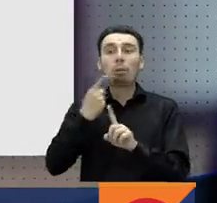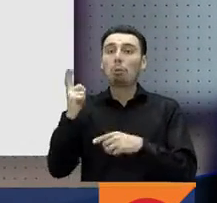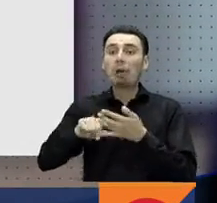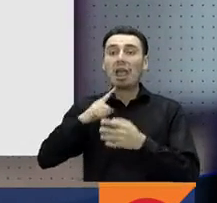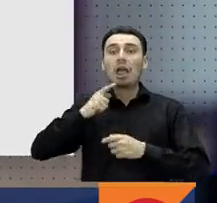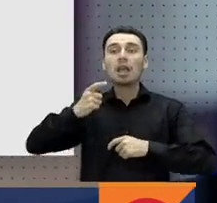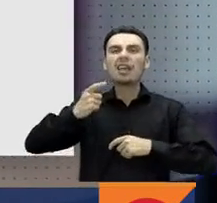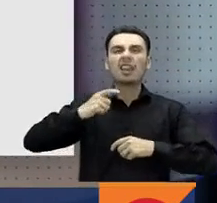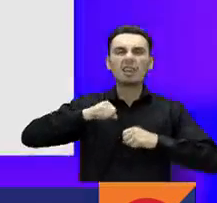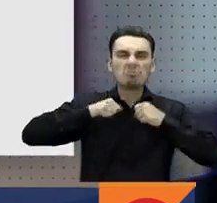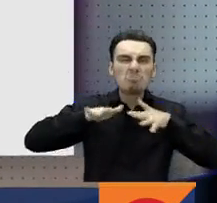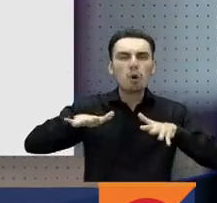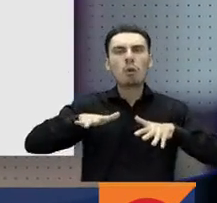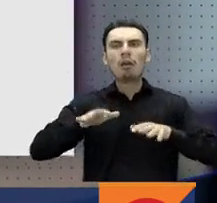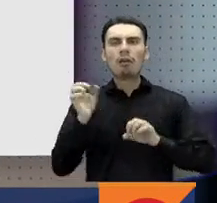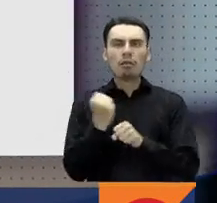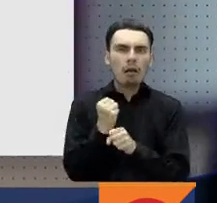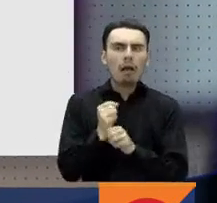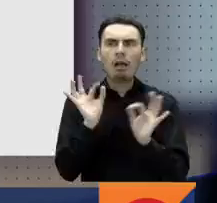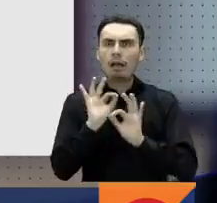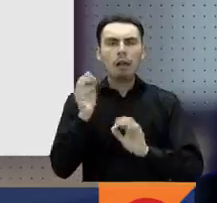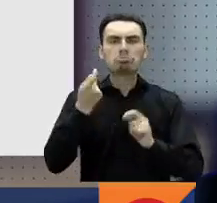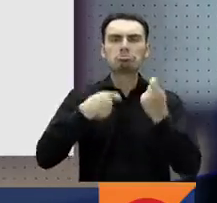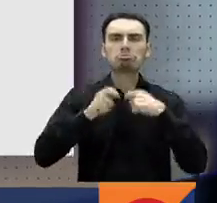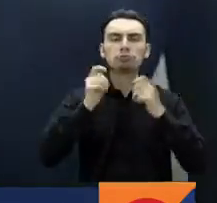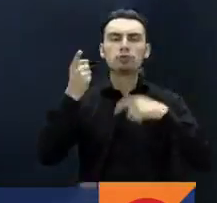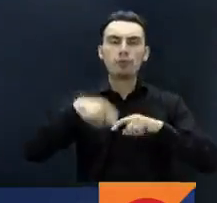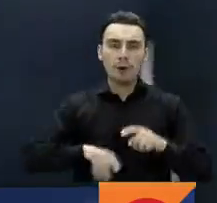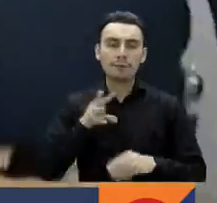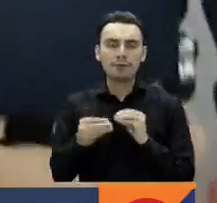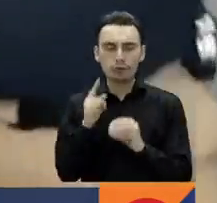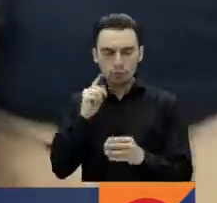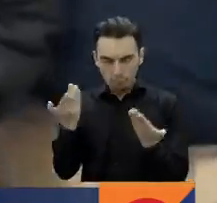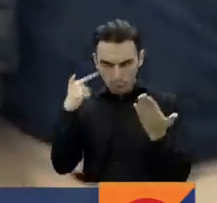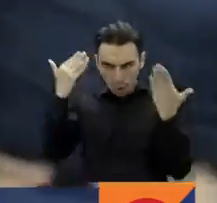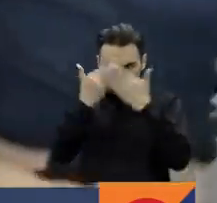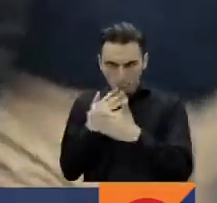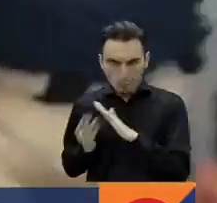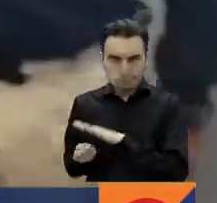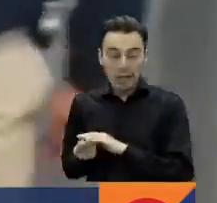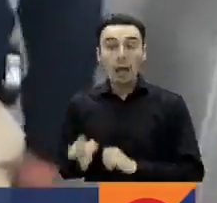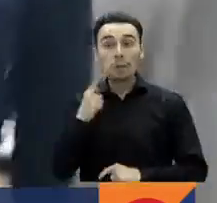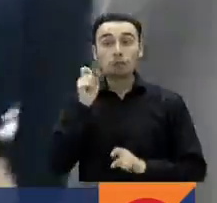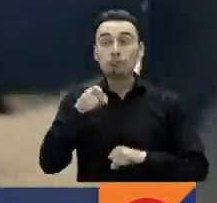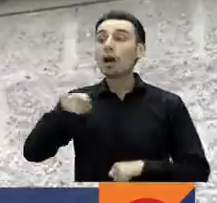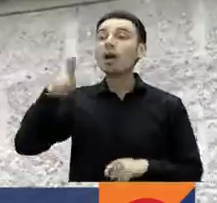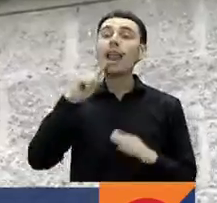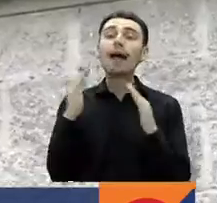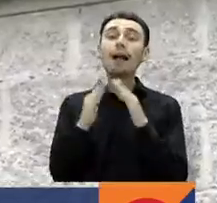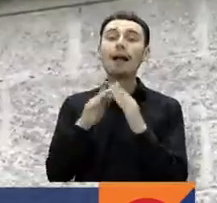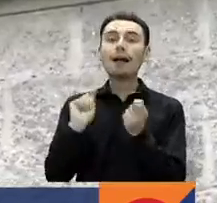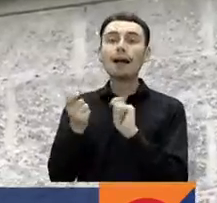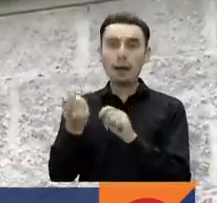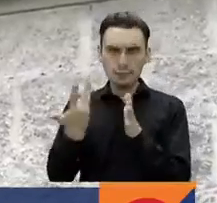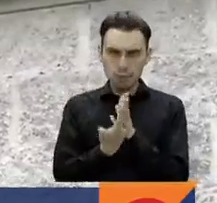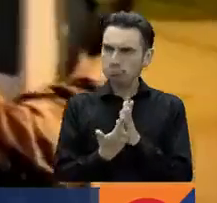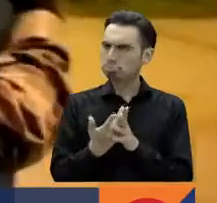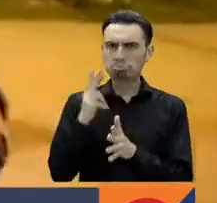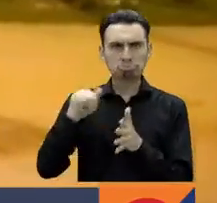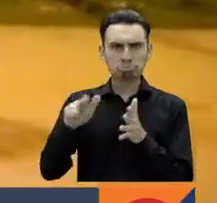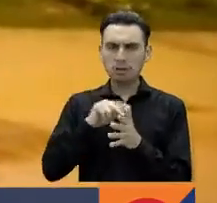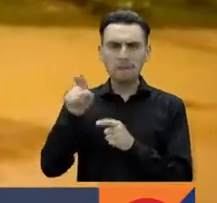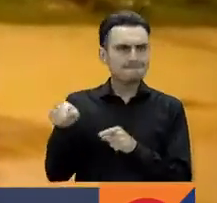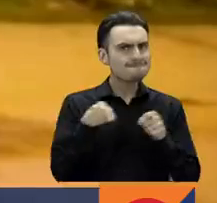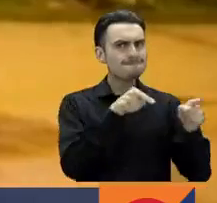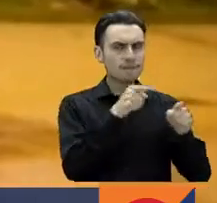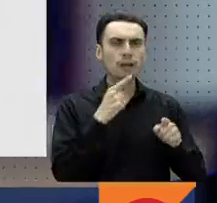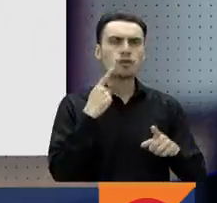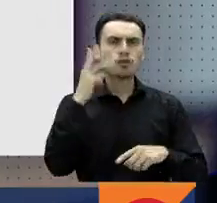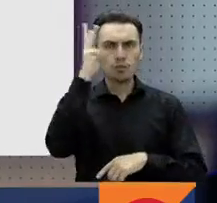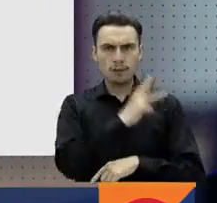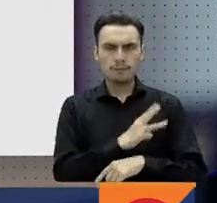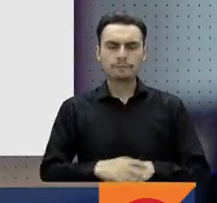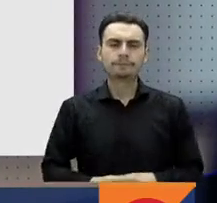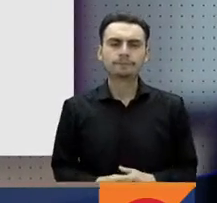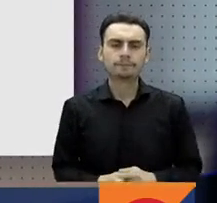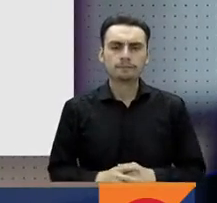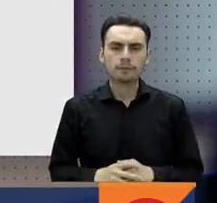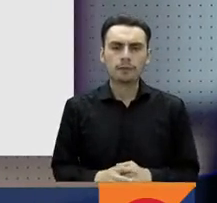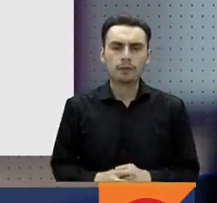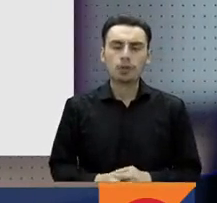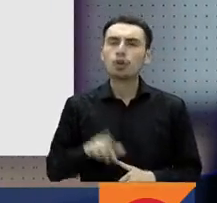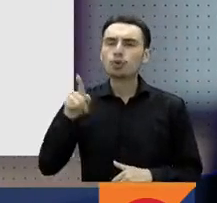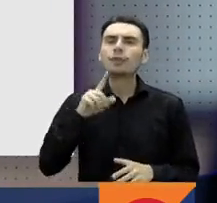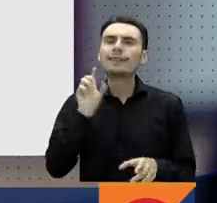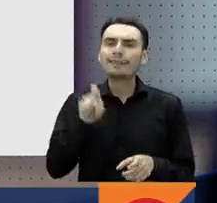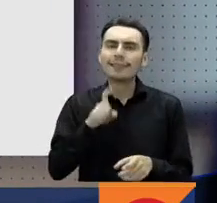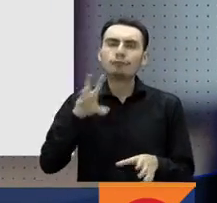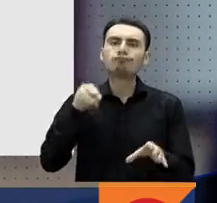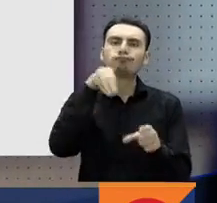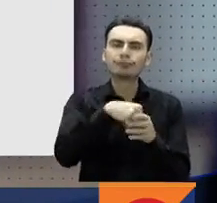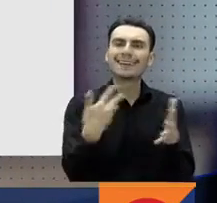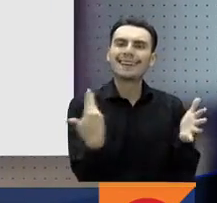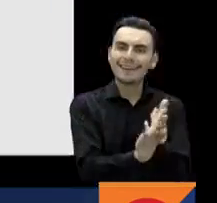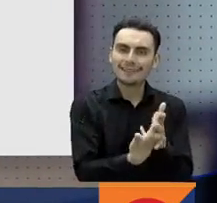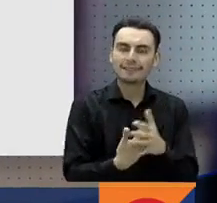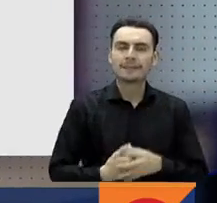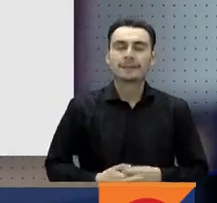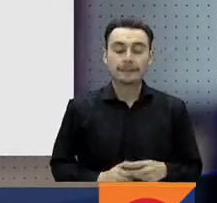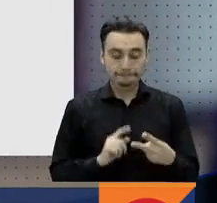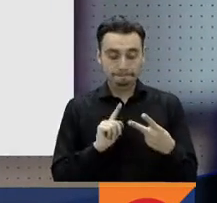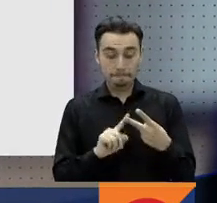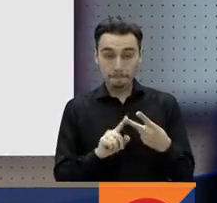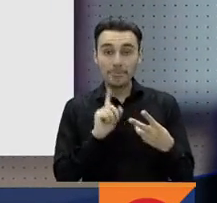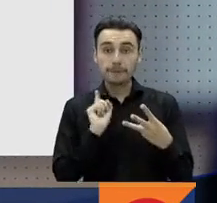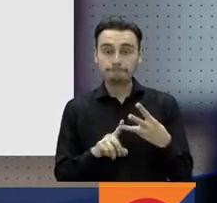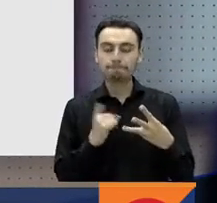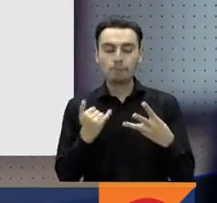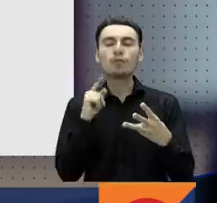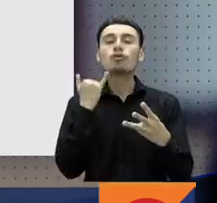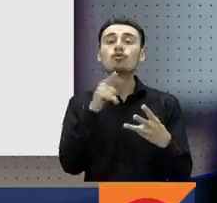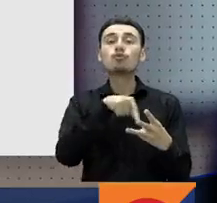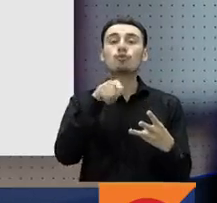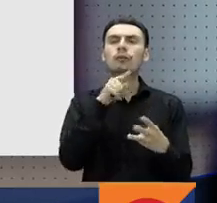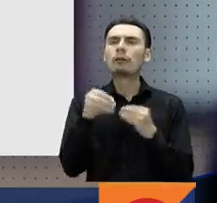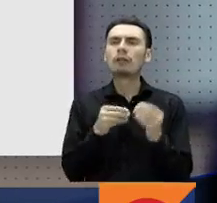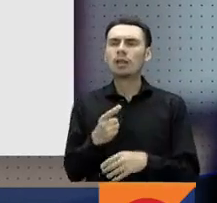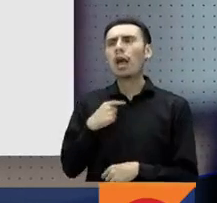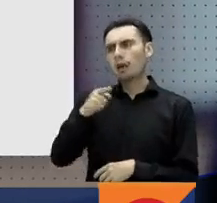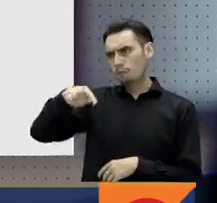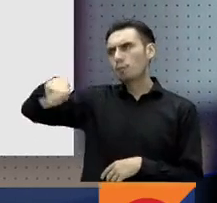131 salarios mínimos